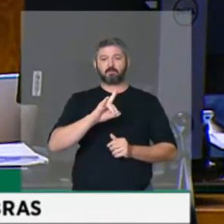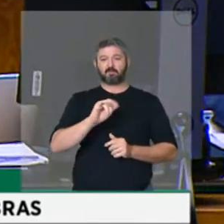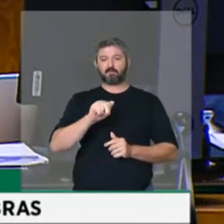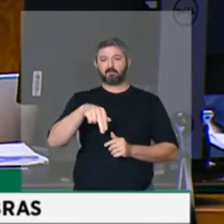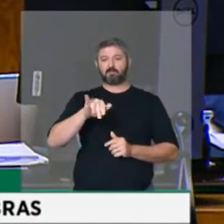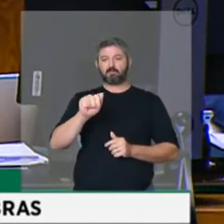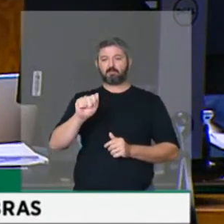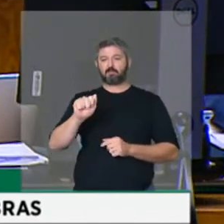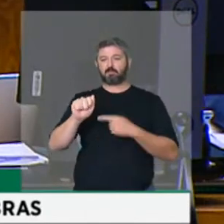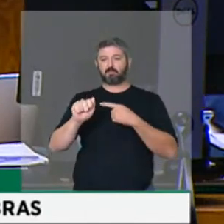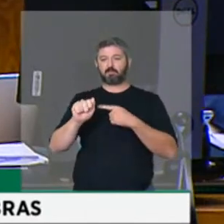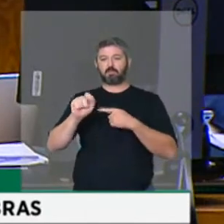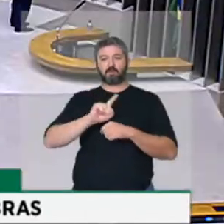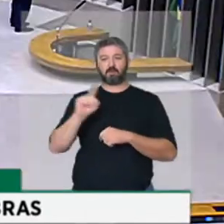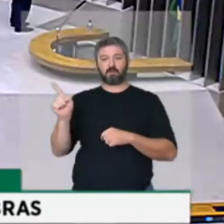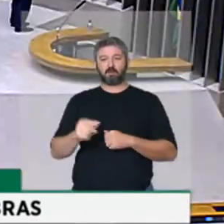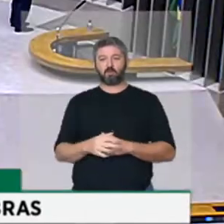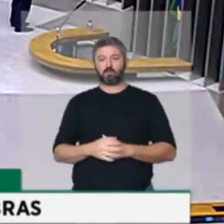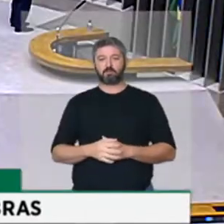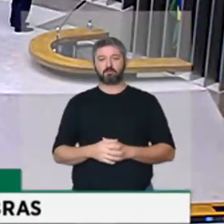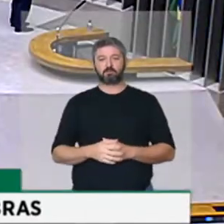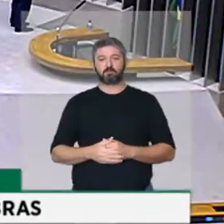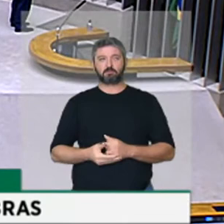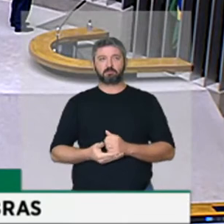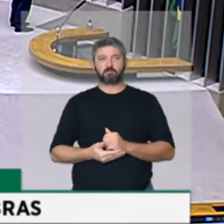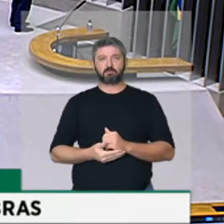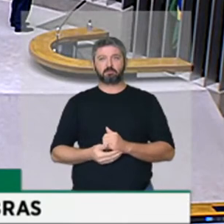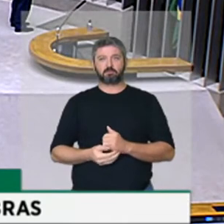DE TARIFA E, INFELIZMENTE, VAMOS DIZER NÃO AOS PROGRAMAS SOCIAIS COMO O LUZ PARA TODOS.